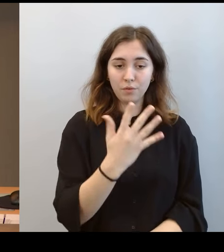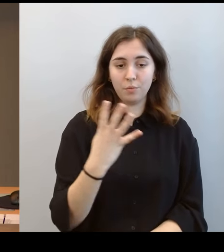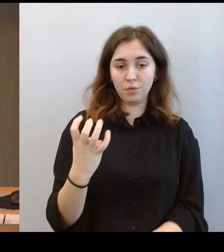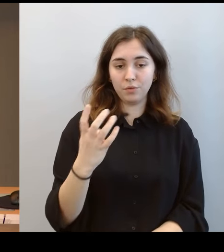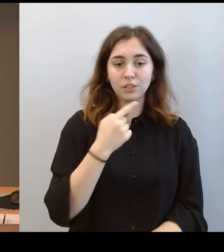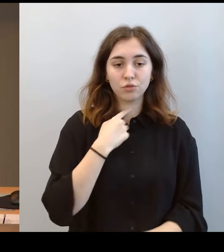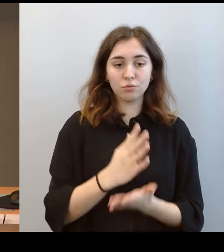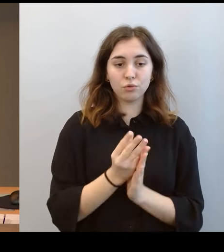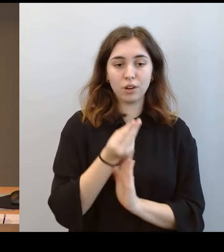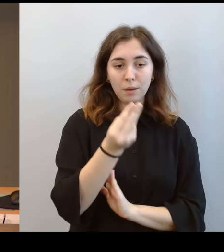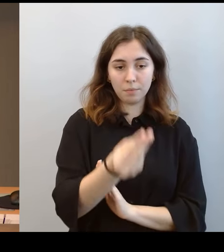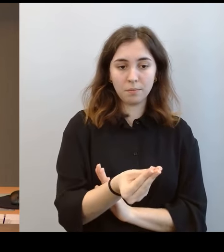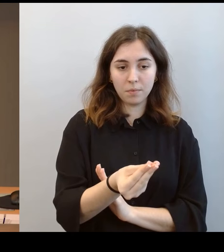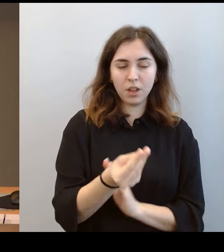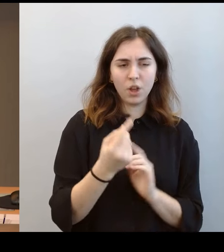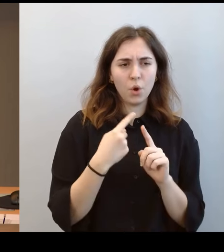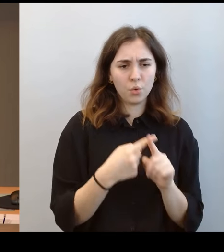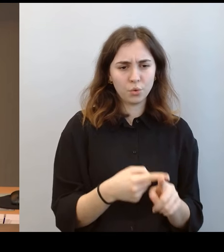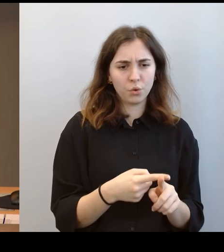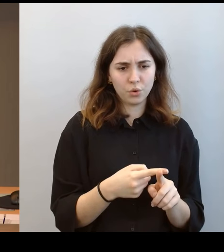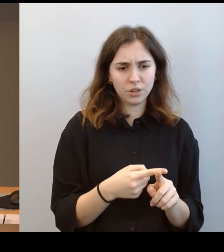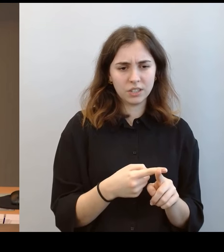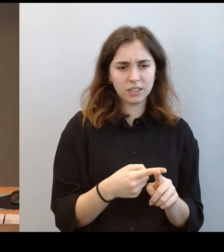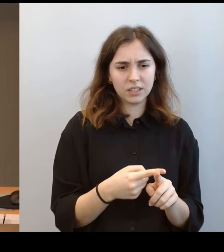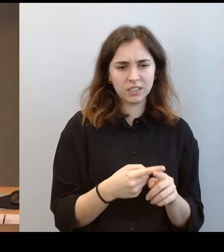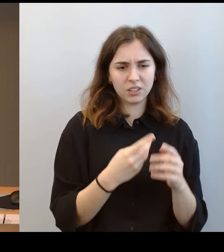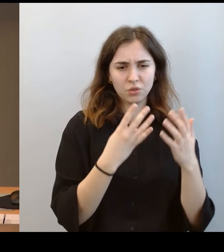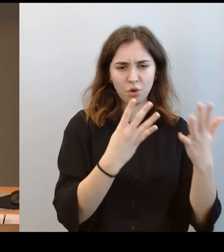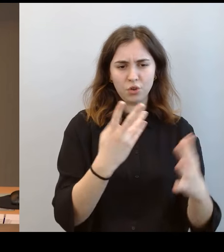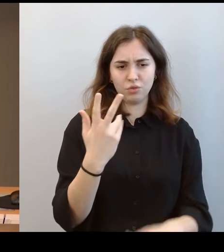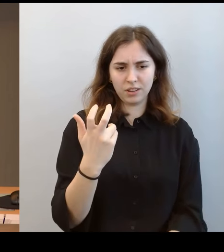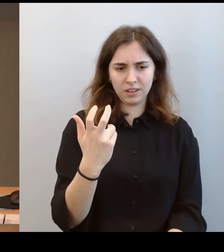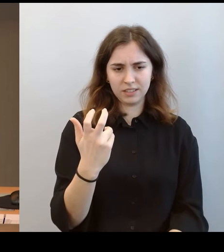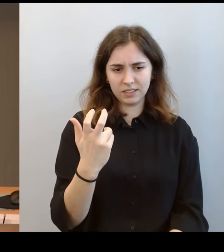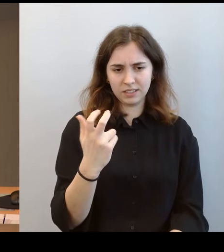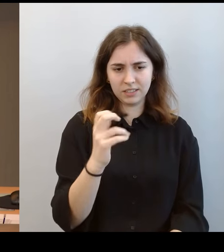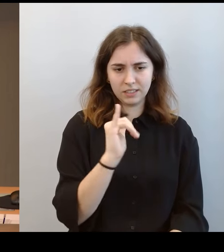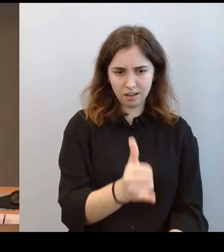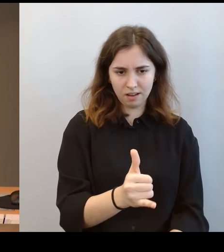Ja -Stimmen. 16 Neinstimmen.